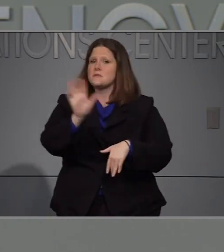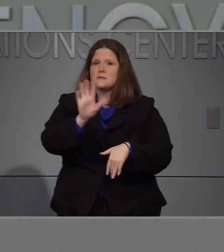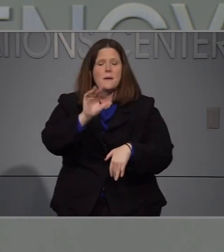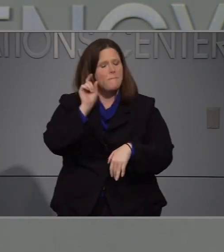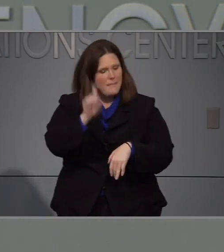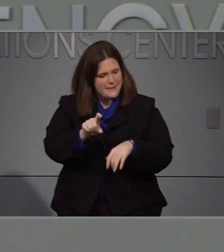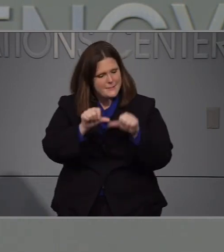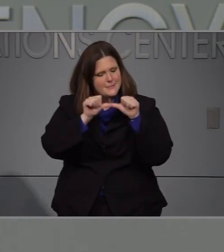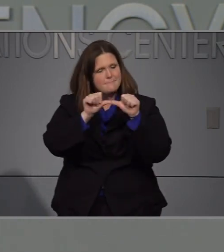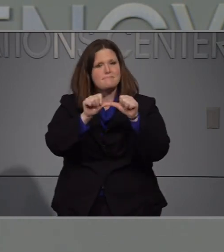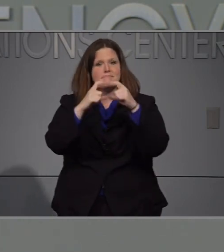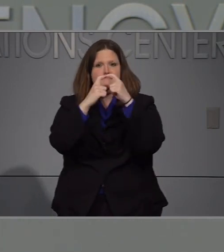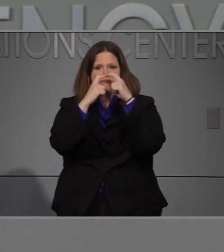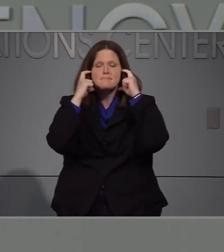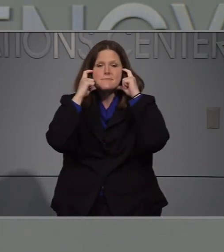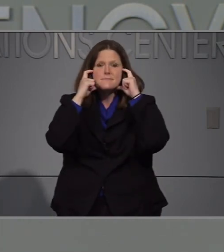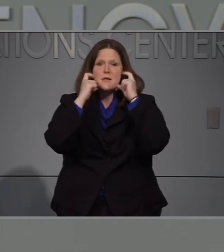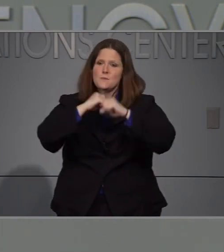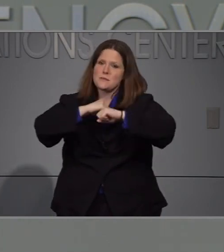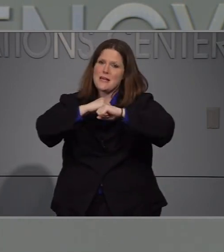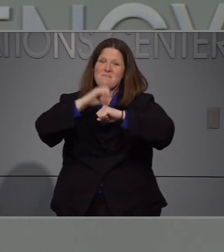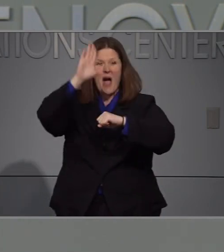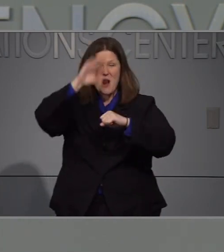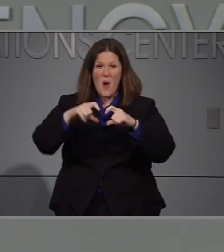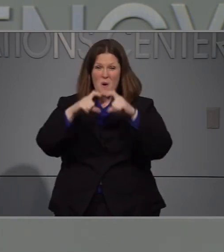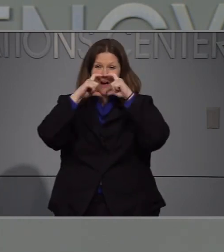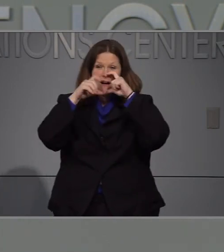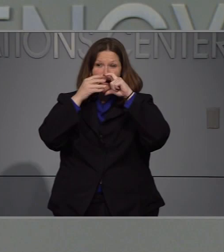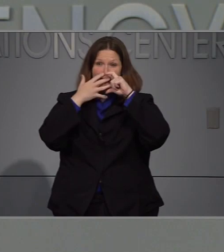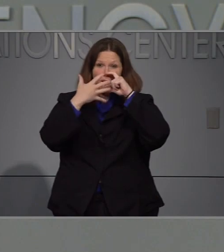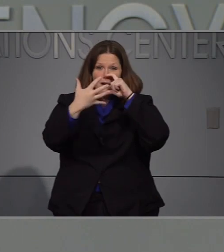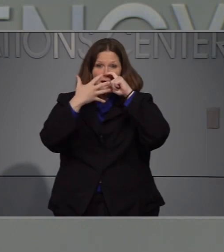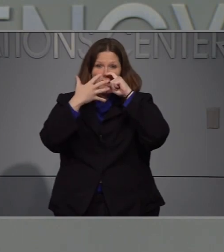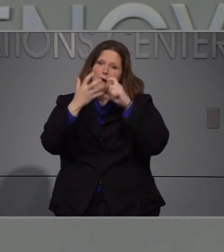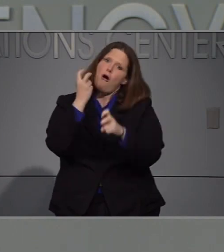yo sé que es algo difícil es incómodo, es inconveniente, pero es lo que muestran los